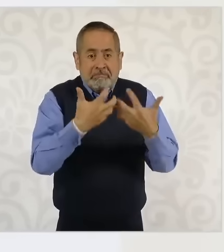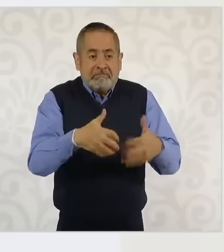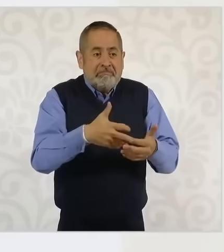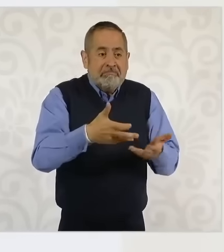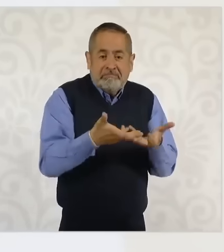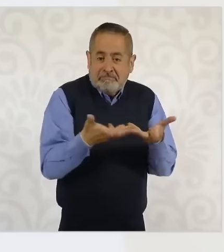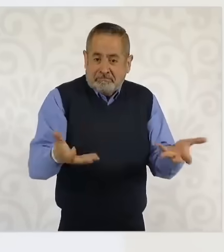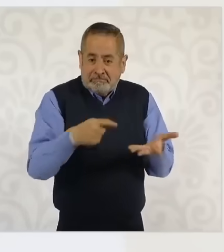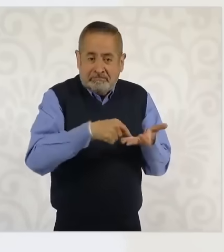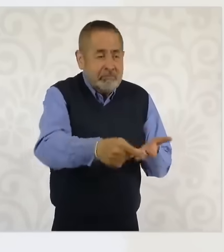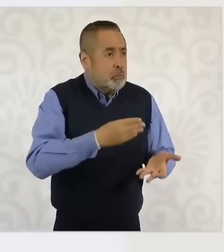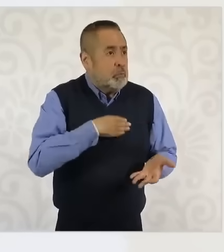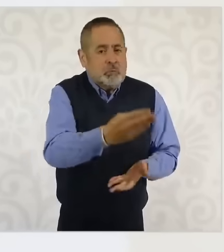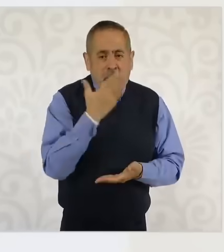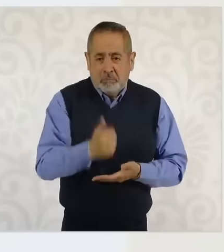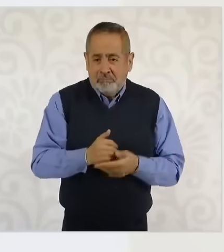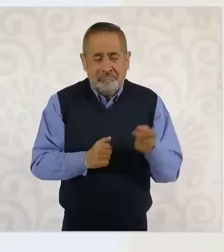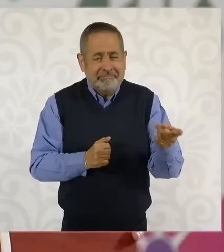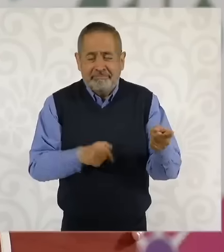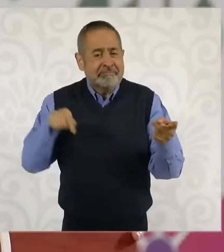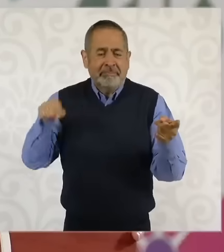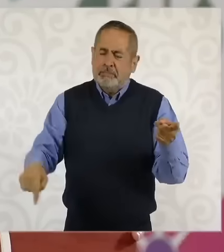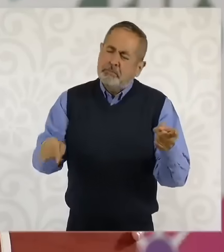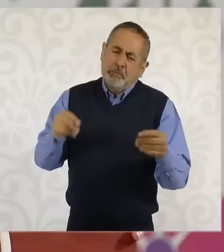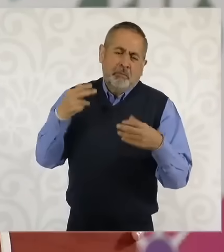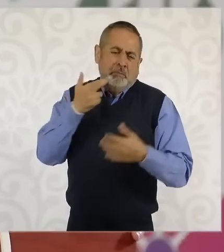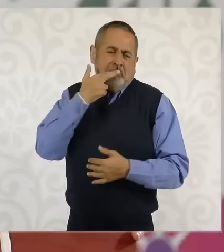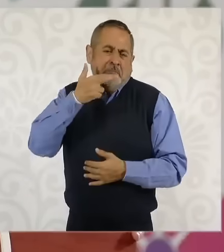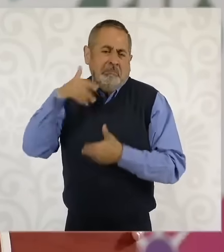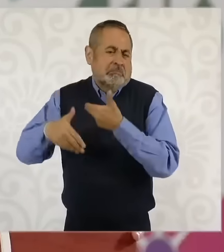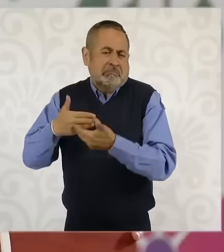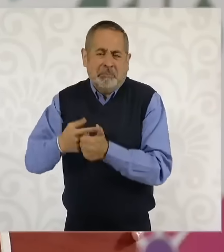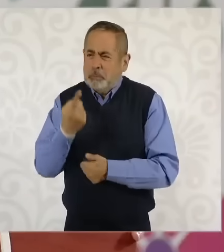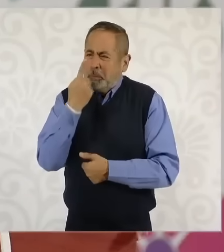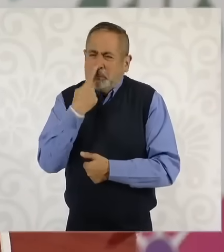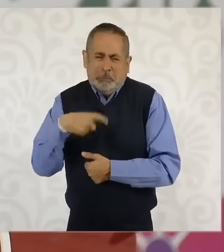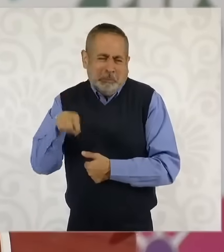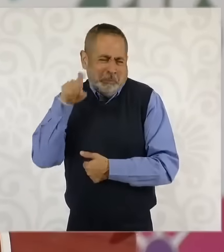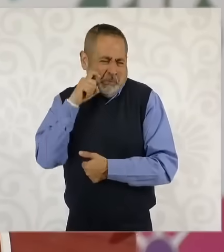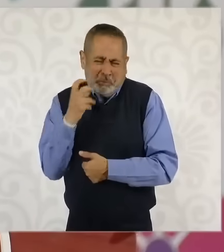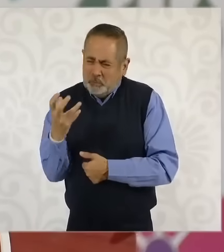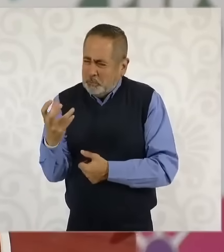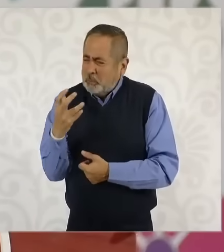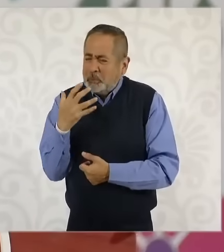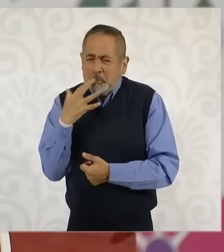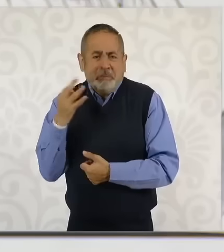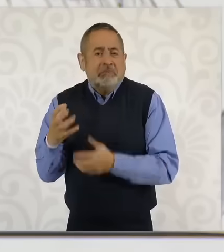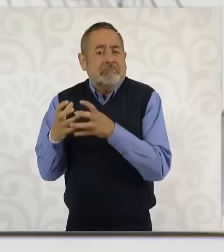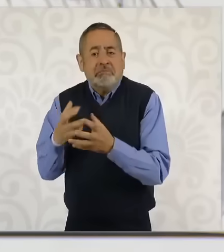jitomate que durante años además pues se ha ido mejorando para eh las necesidades de exportación.